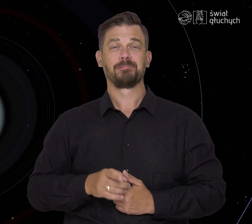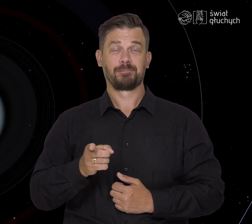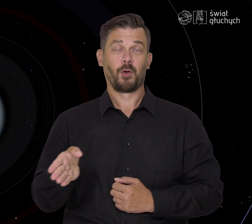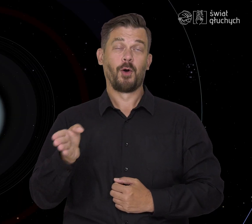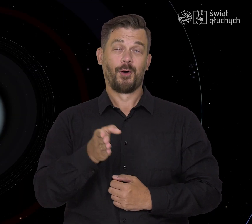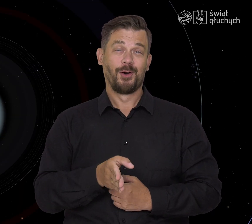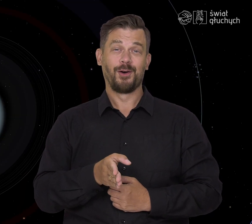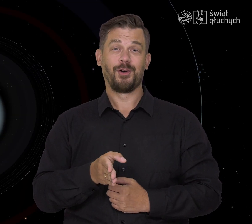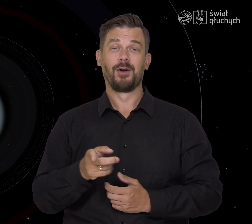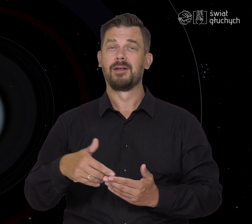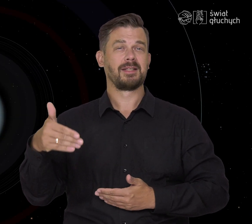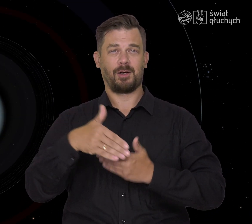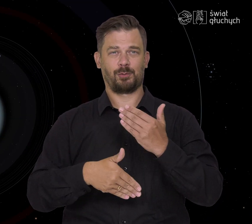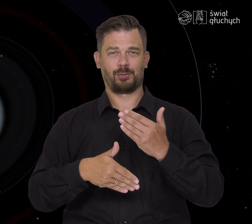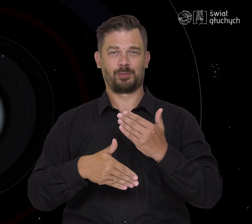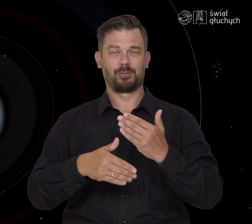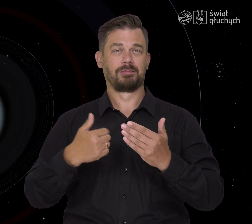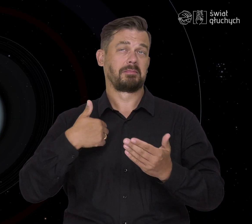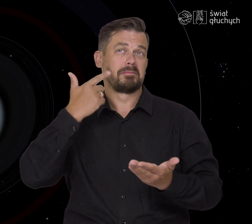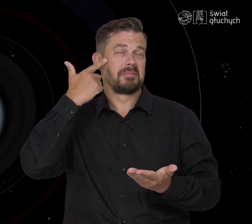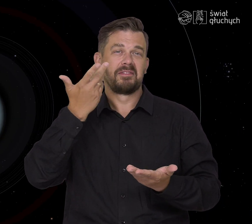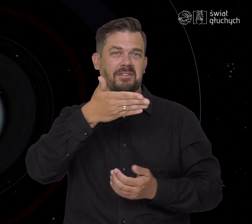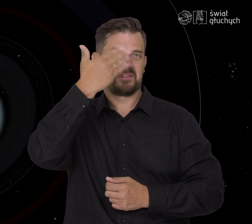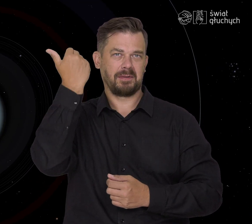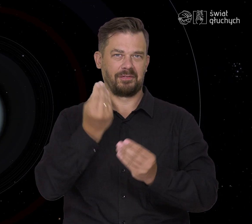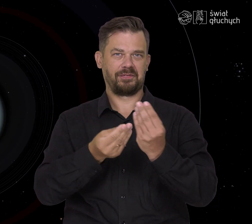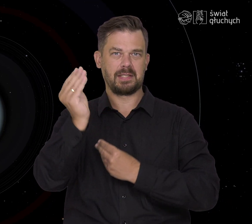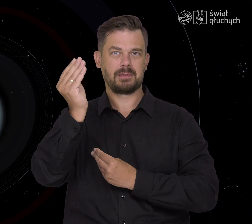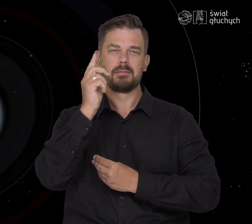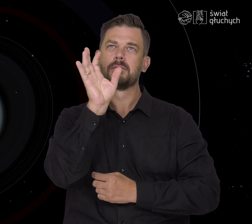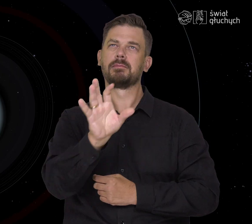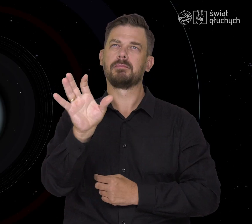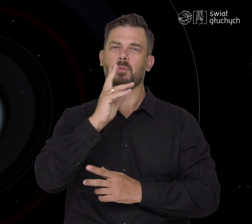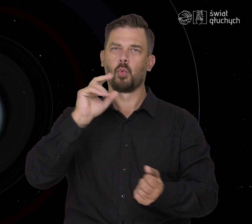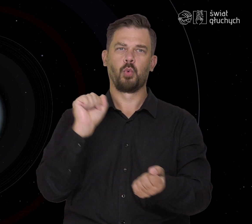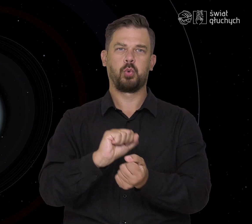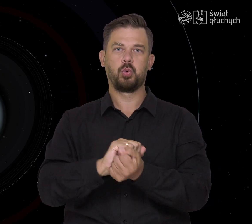I tak oto dotarliśmy na skraj naszej obecnej wiedzy, zapatrzeni w majestat lodowego olbrzyma,